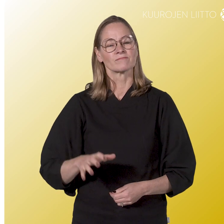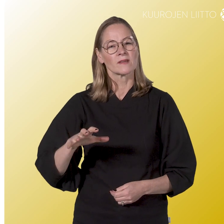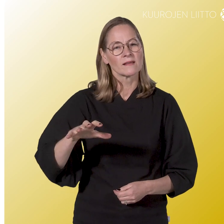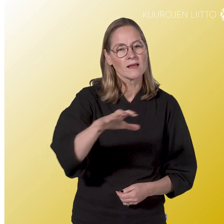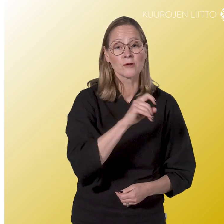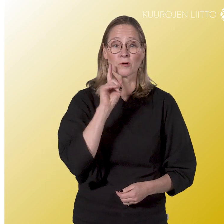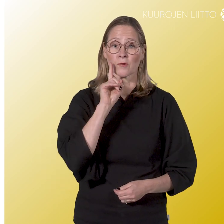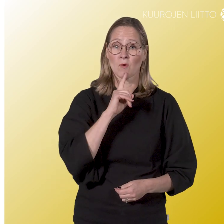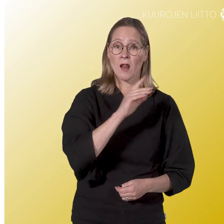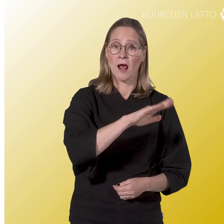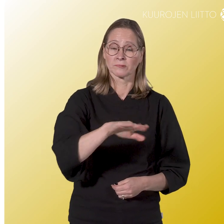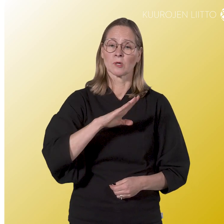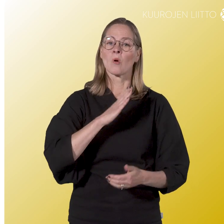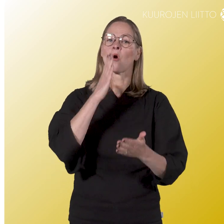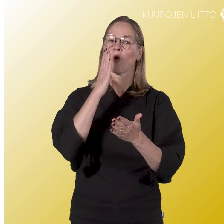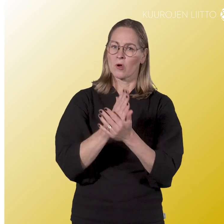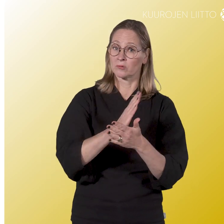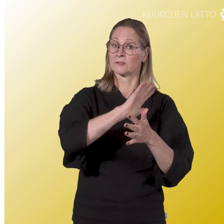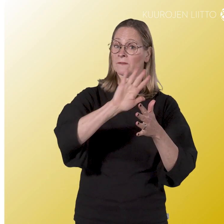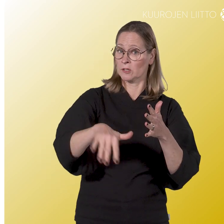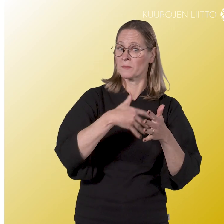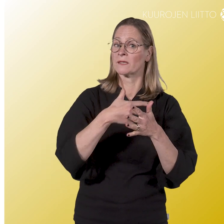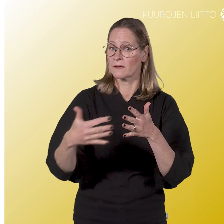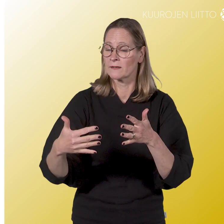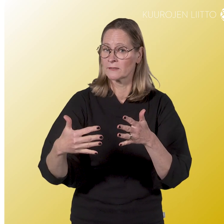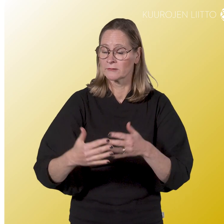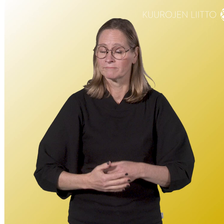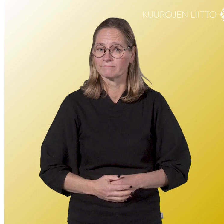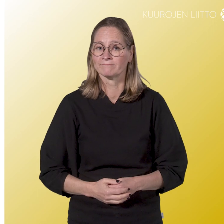Kaikilla kuuroilla lapsilla on oikeus viittomakieleen.